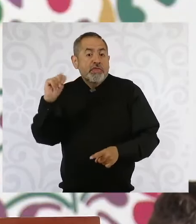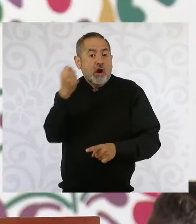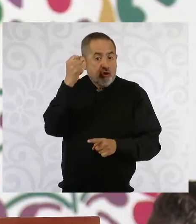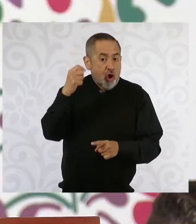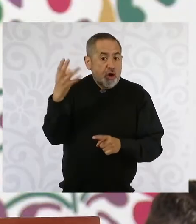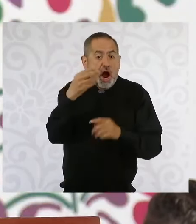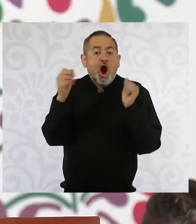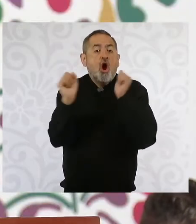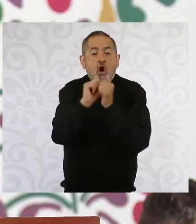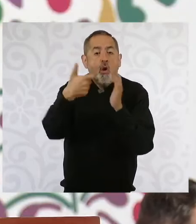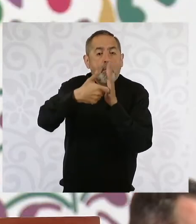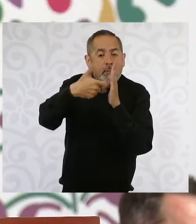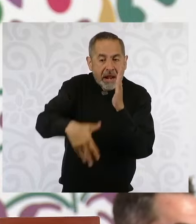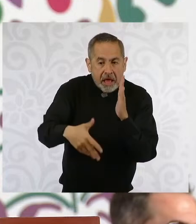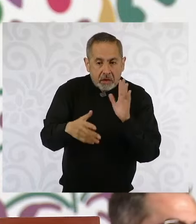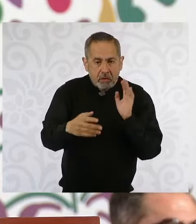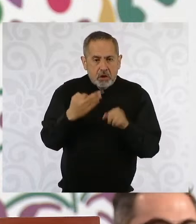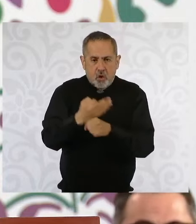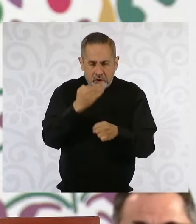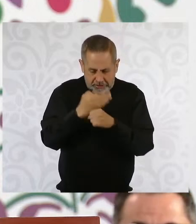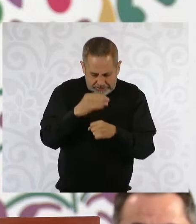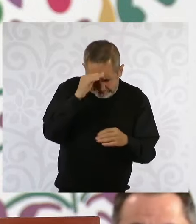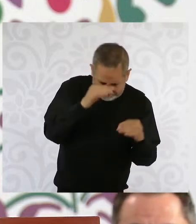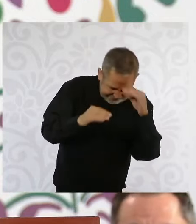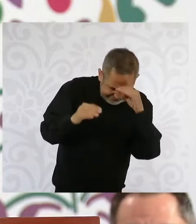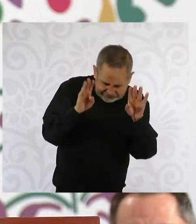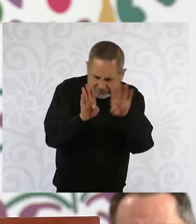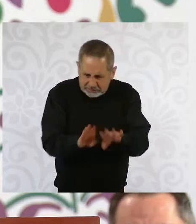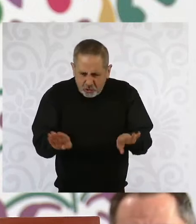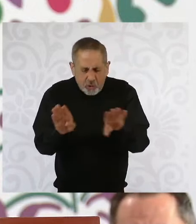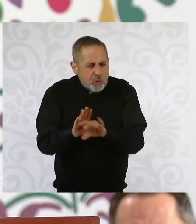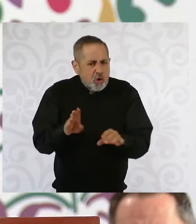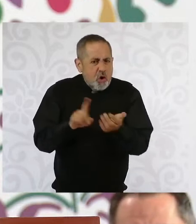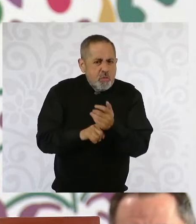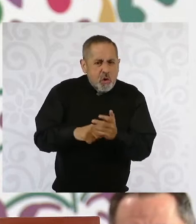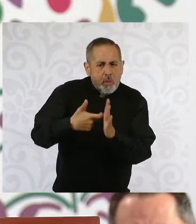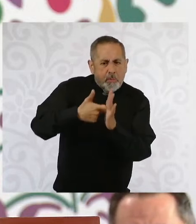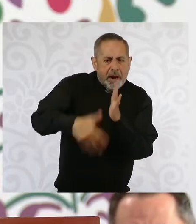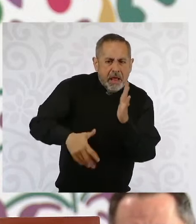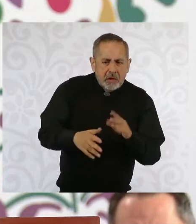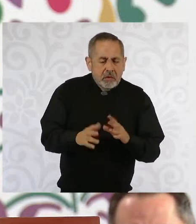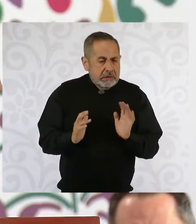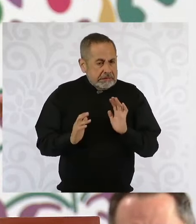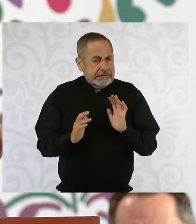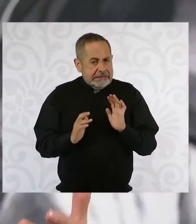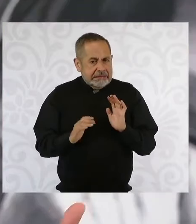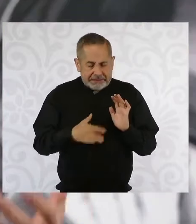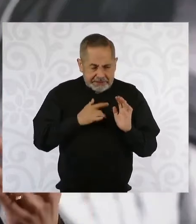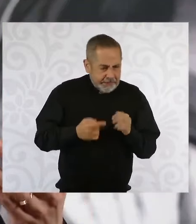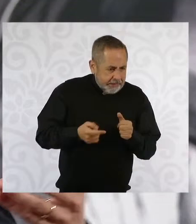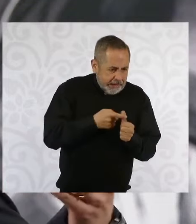un evaluación de abajo hacia arriba estamos pensando eh Como desde primeros principios